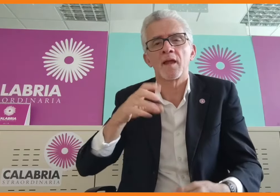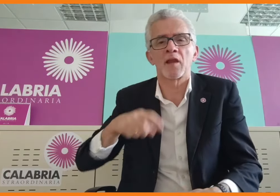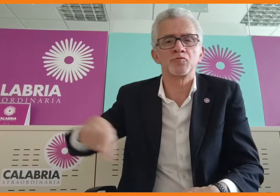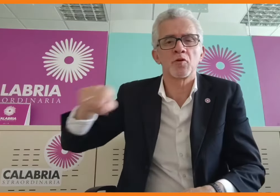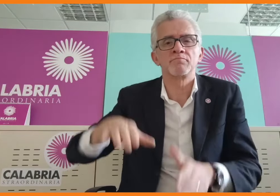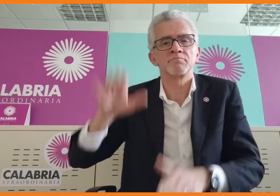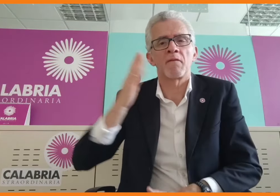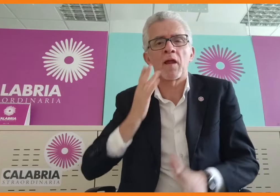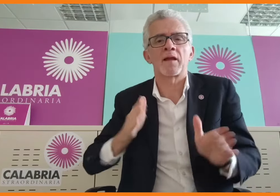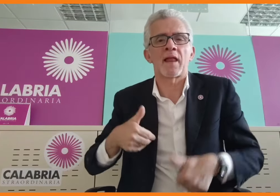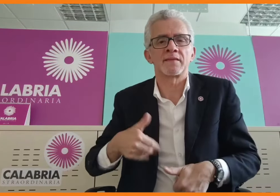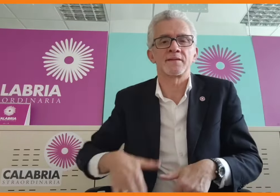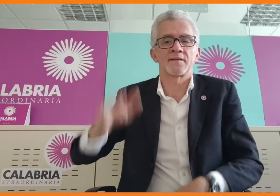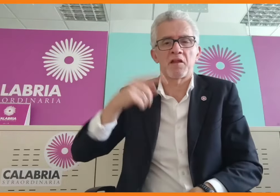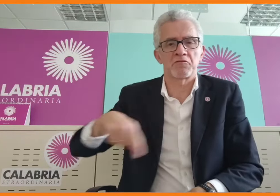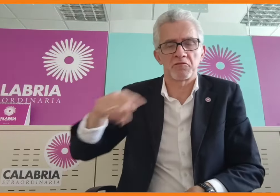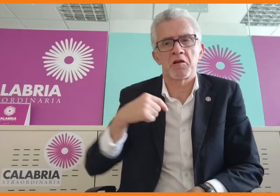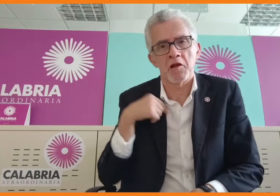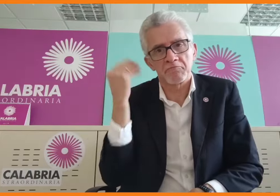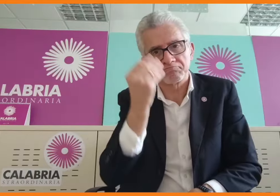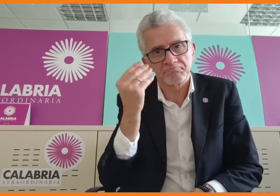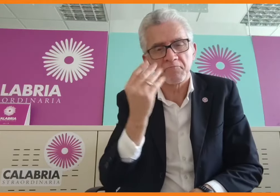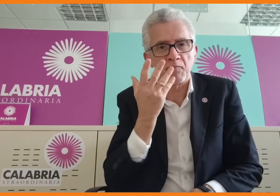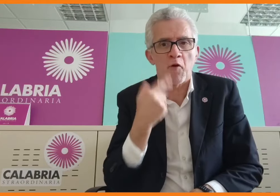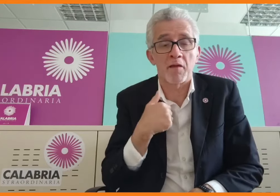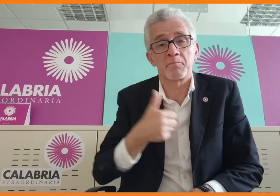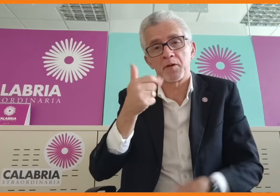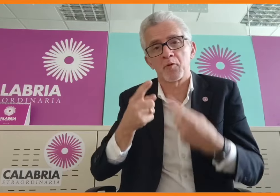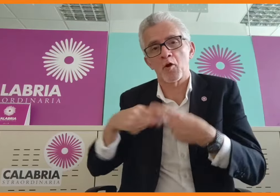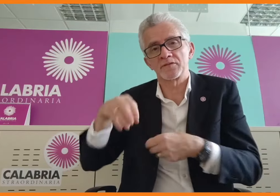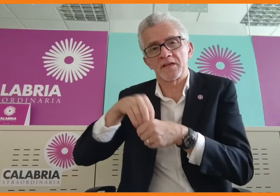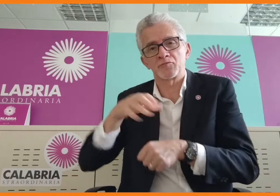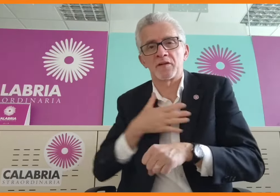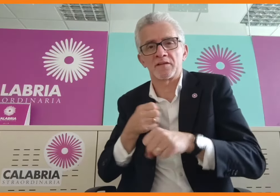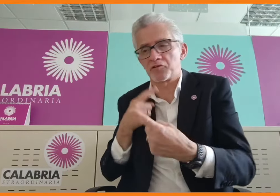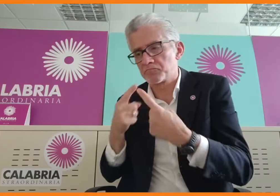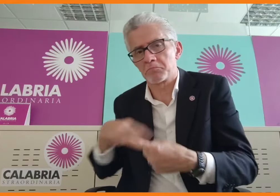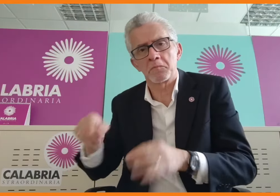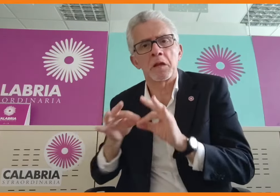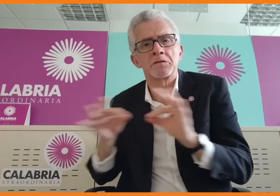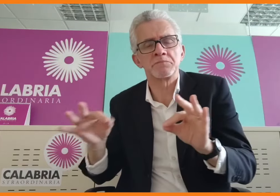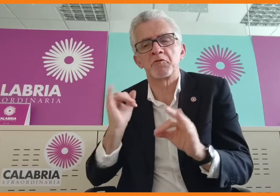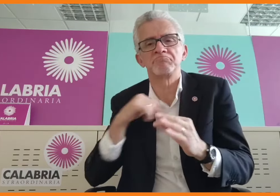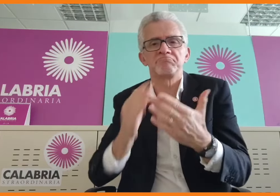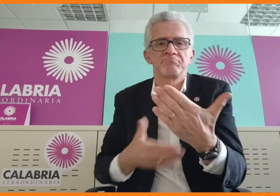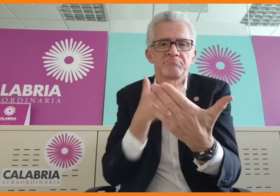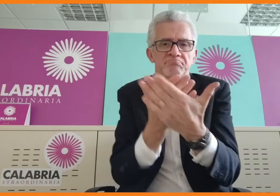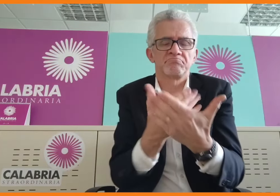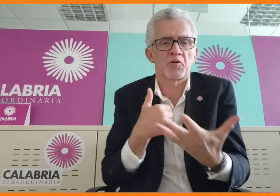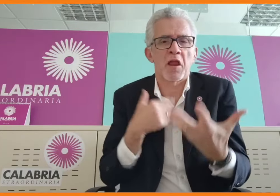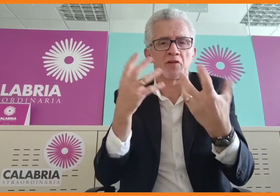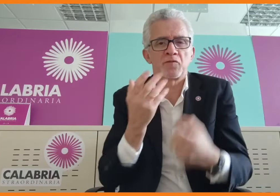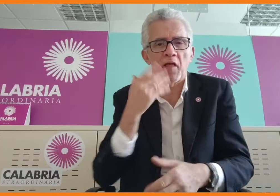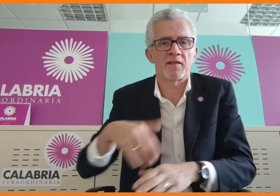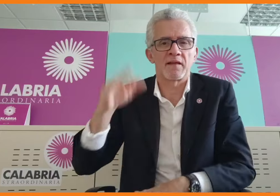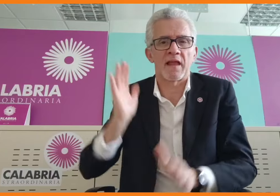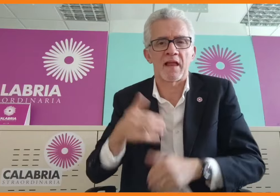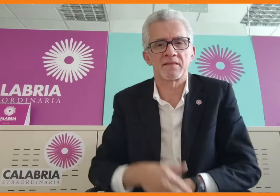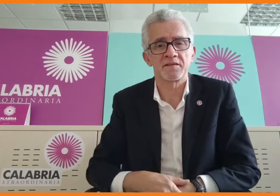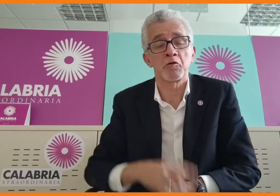per la raccolta delle candidature e, in accordo con il Consiglio Regionale ENS Calabria, abbiamo deciso di presentarla.